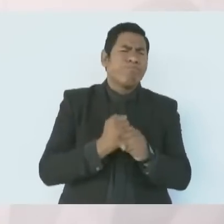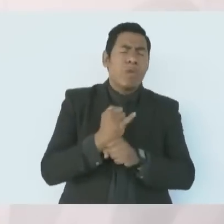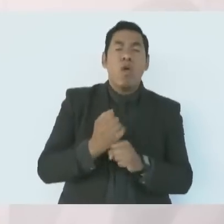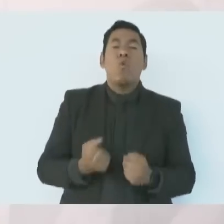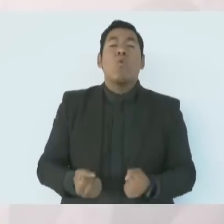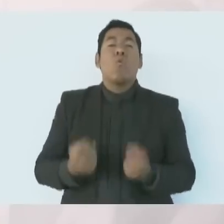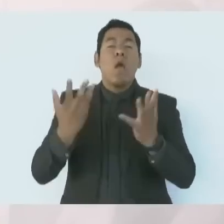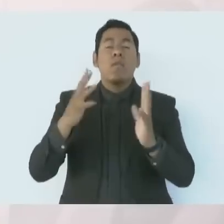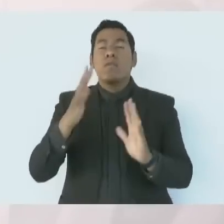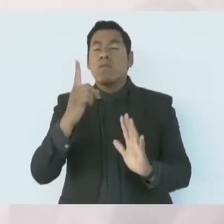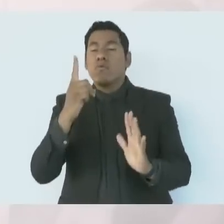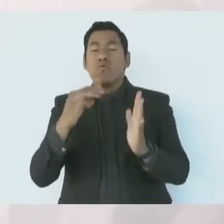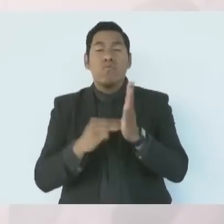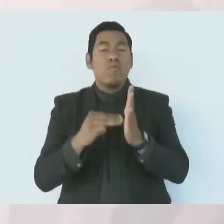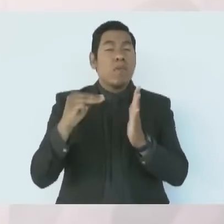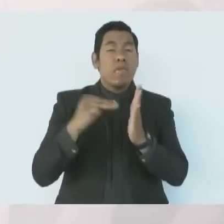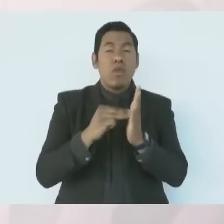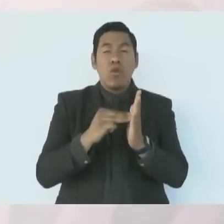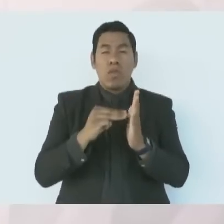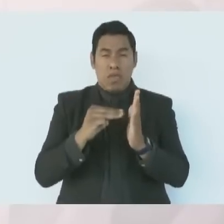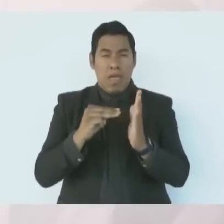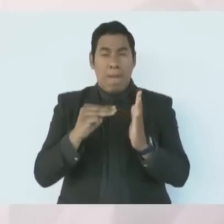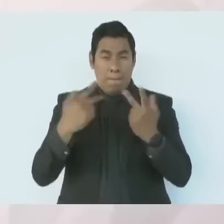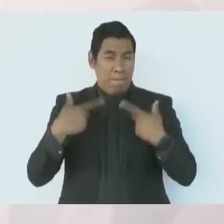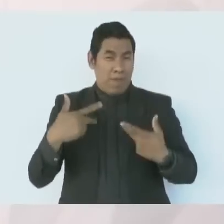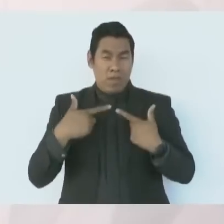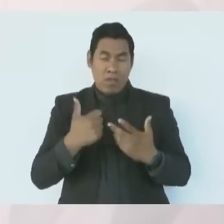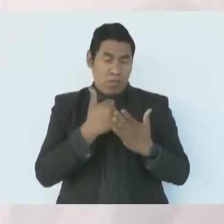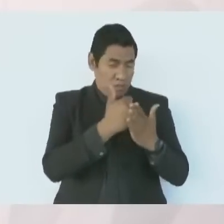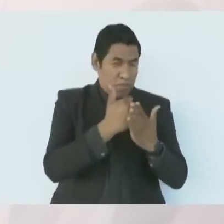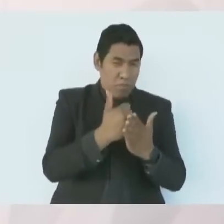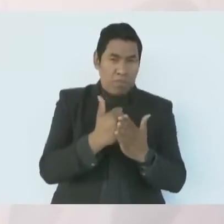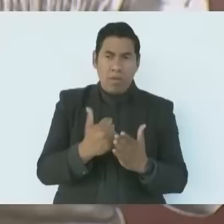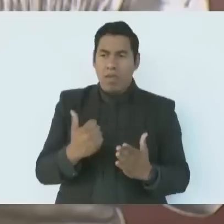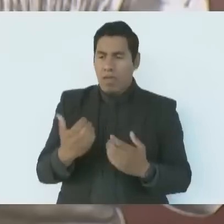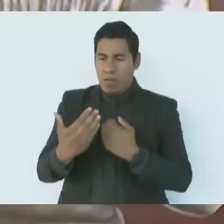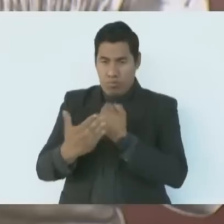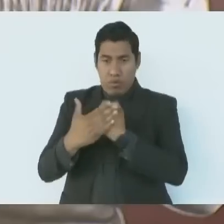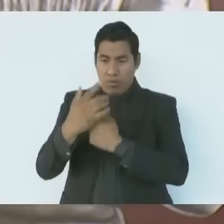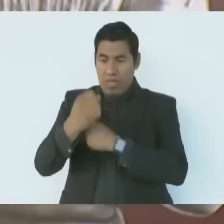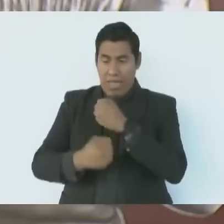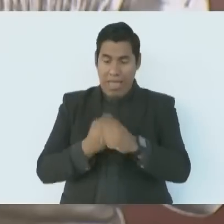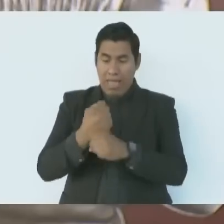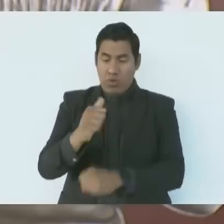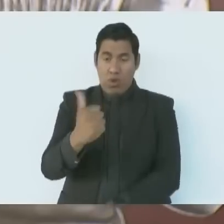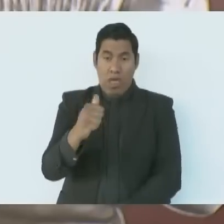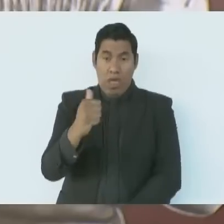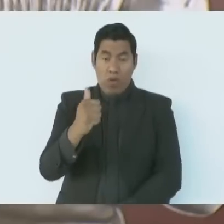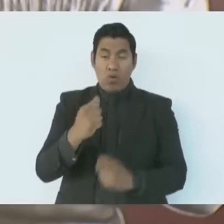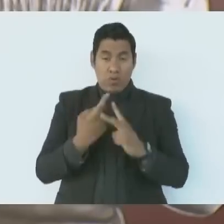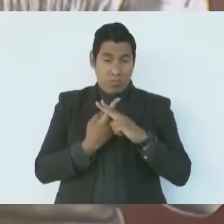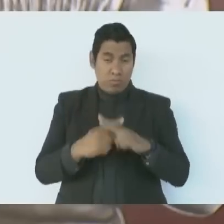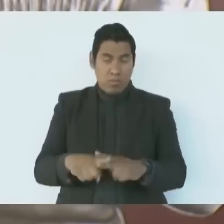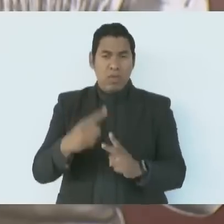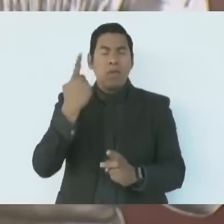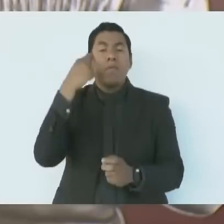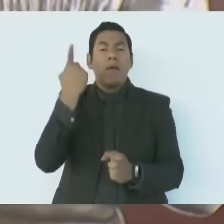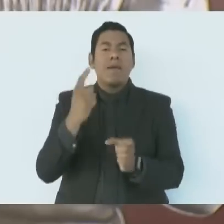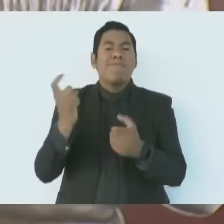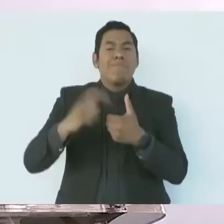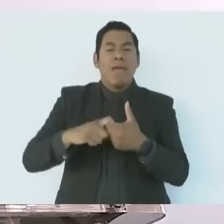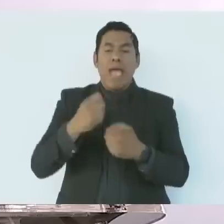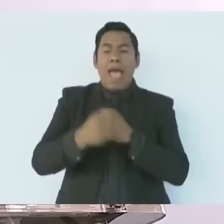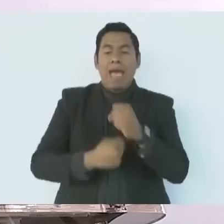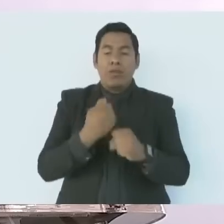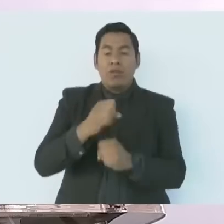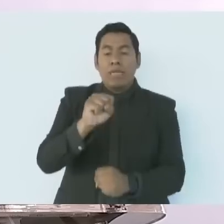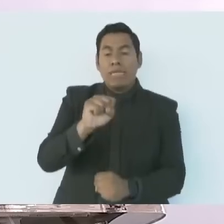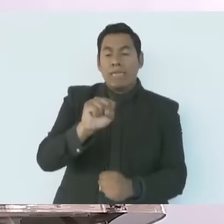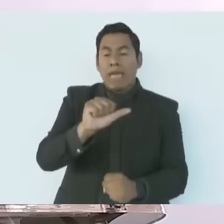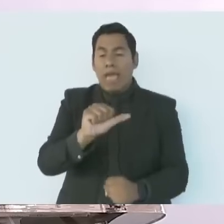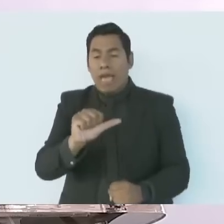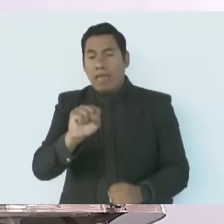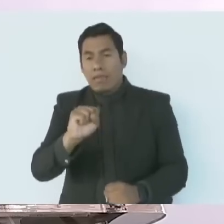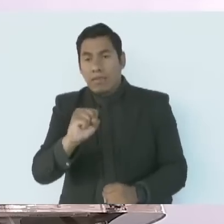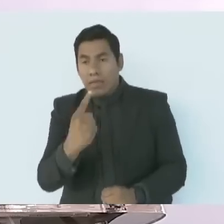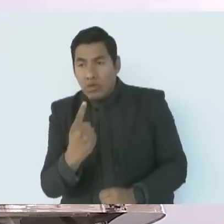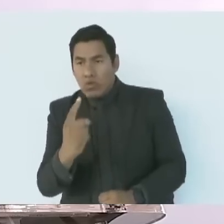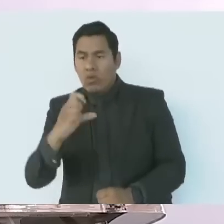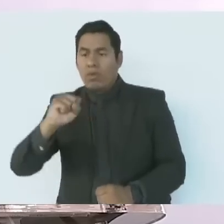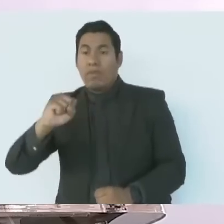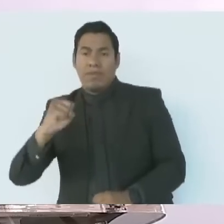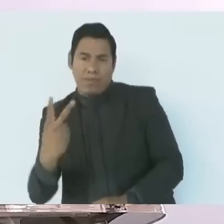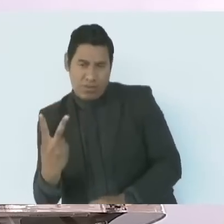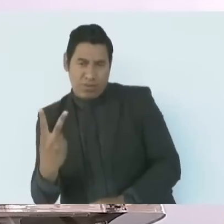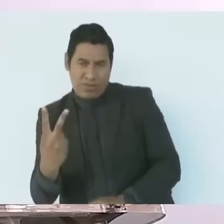pensión mujeres bienestar en agosto de este año inicia la inscripción de 60 61 y 62 para que